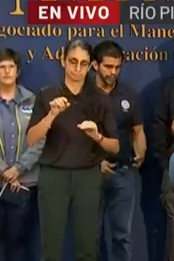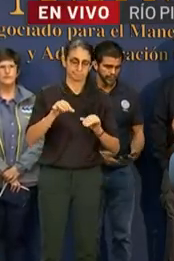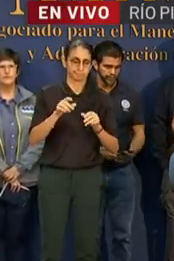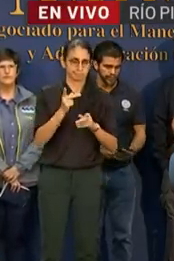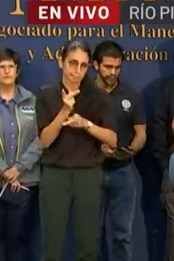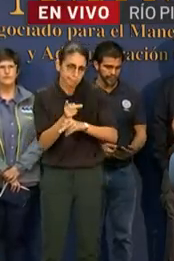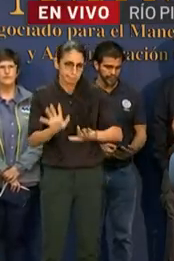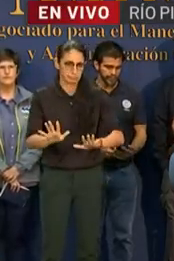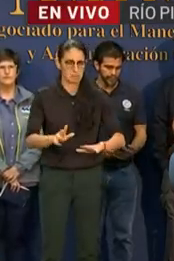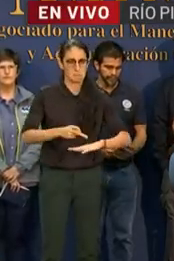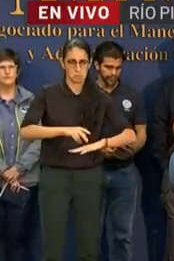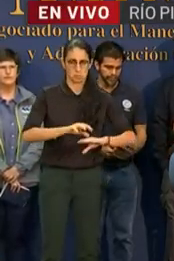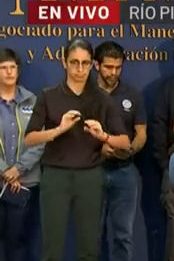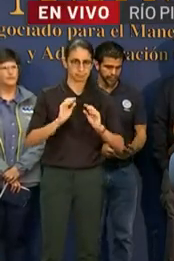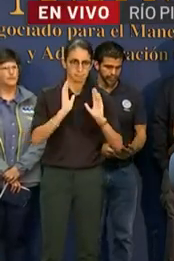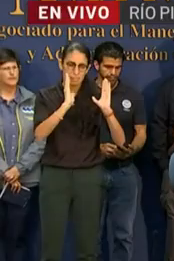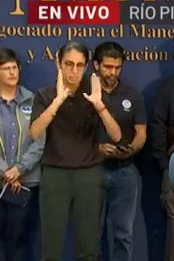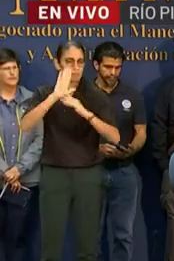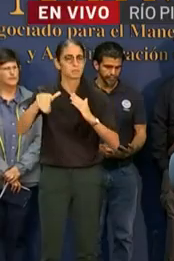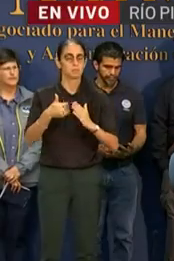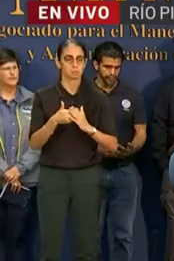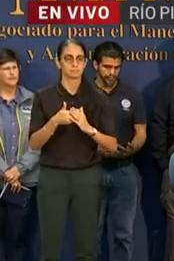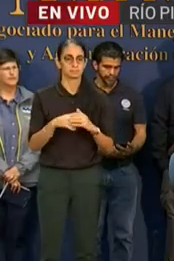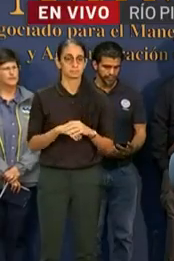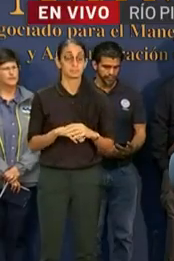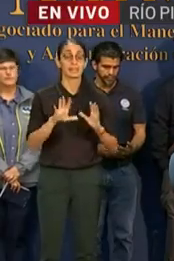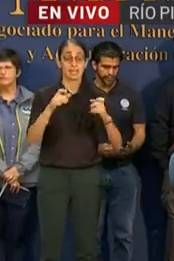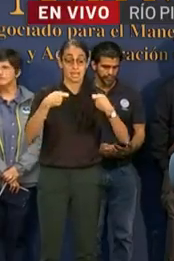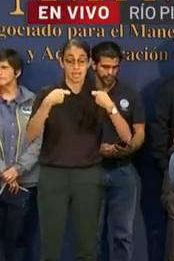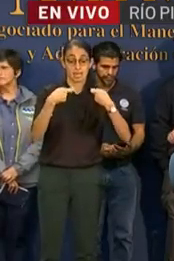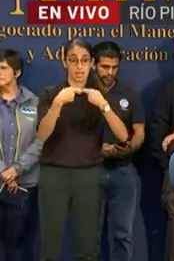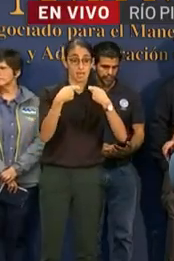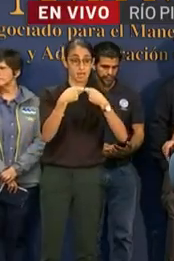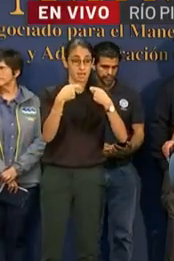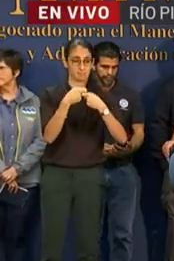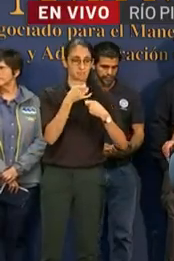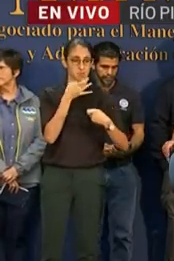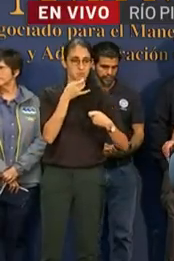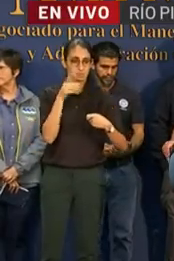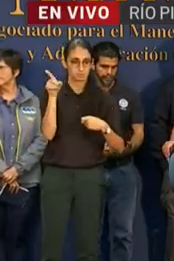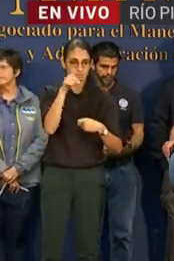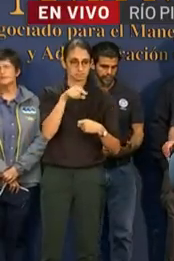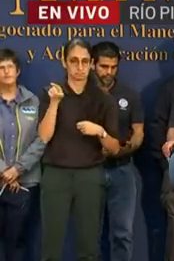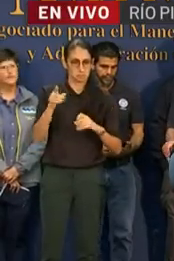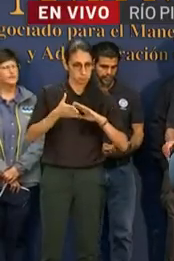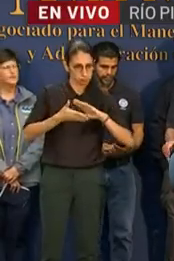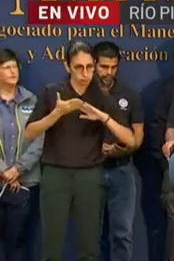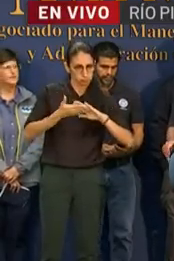REGRESAN A LA CALLE.